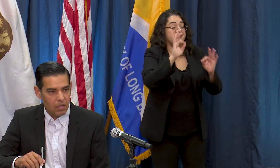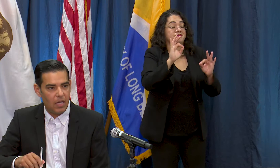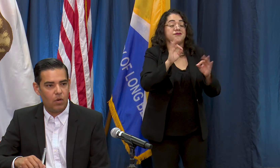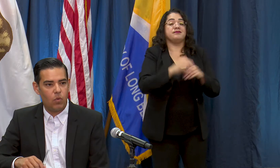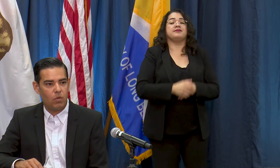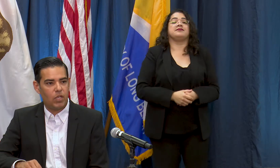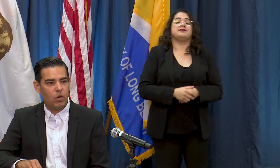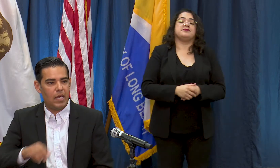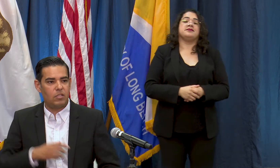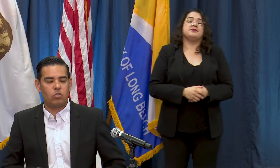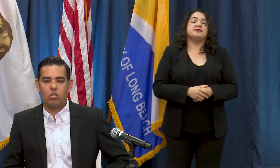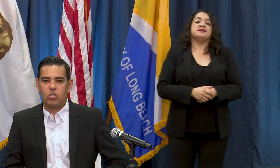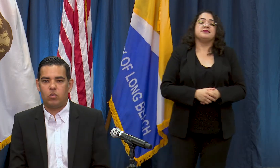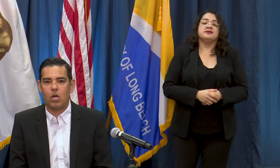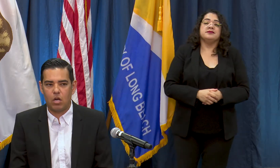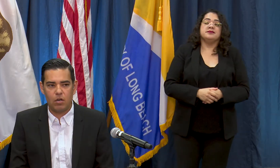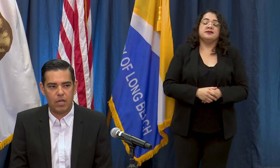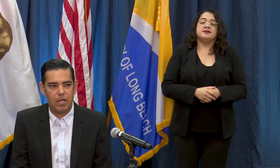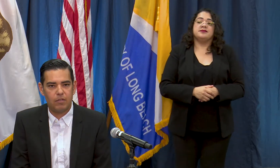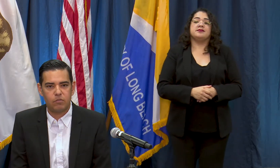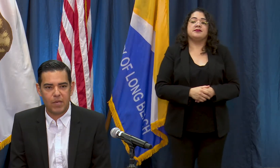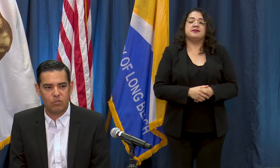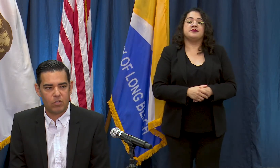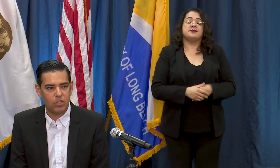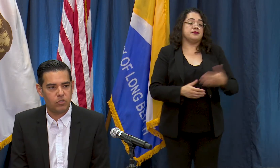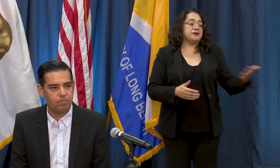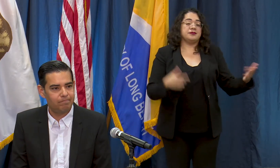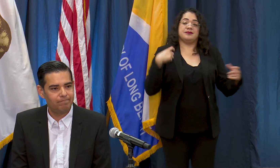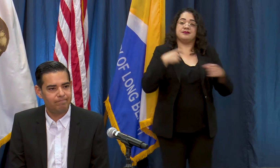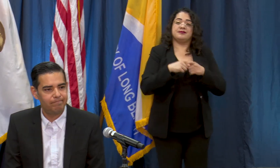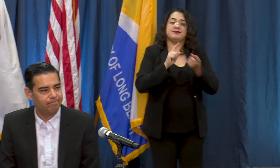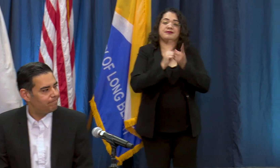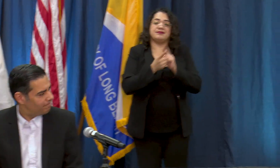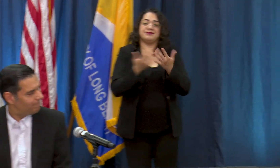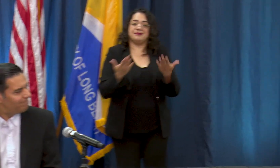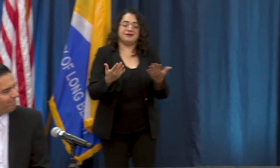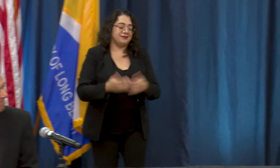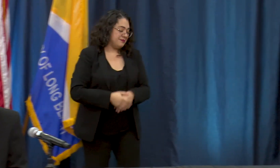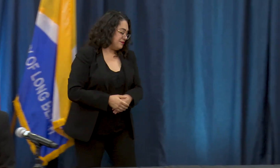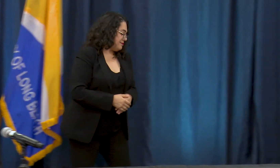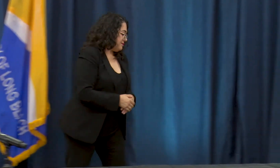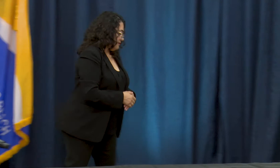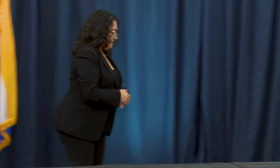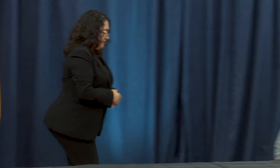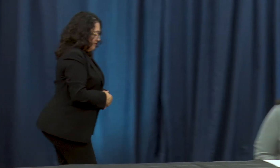why don't we go ahead and turn to our Spanish translation. Muchas gracias al